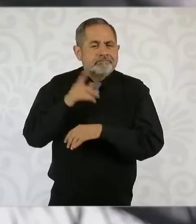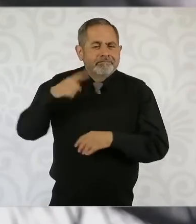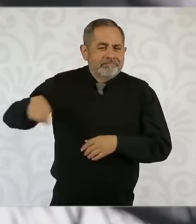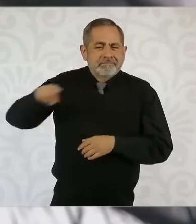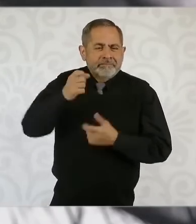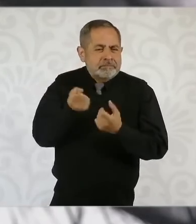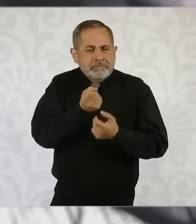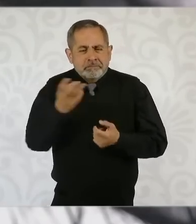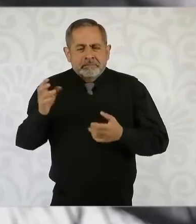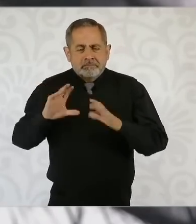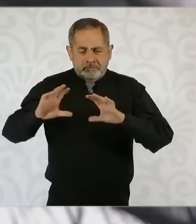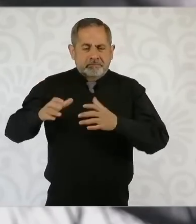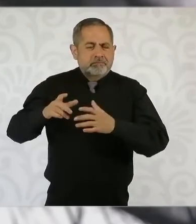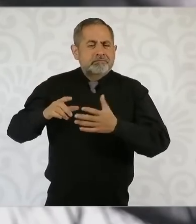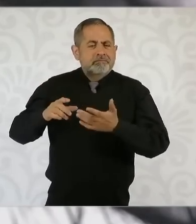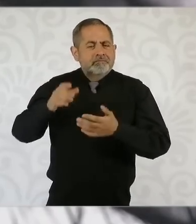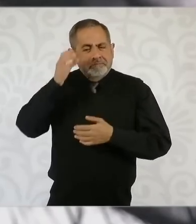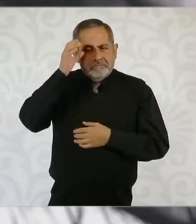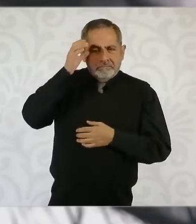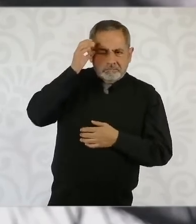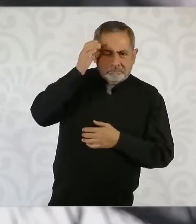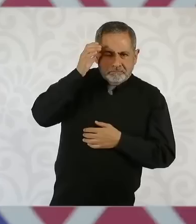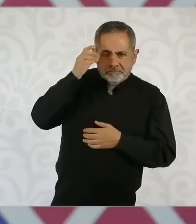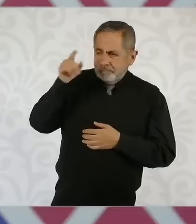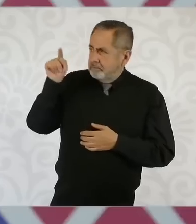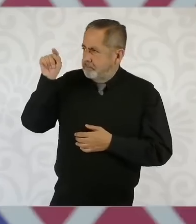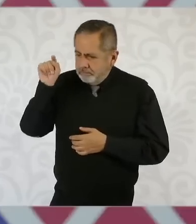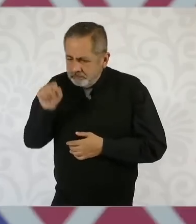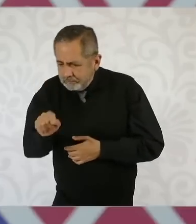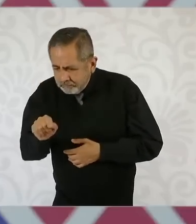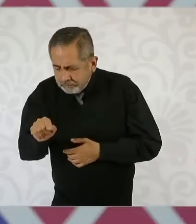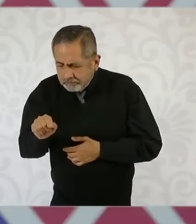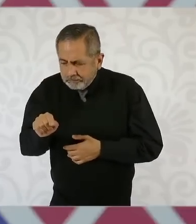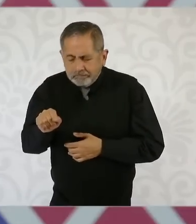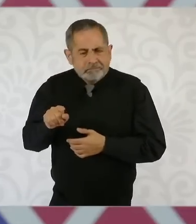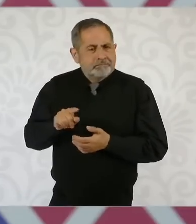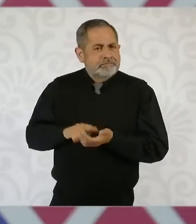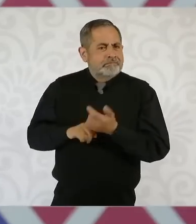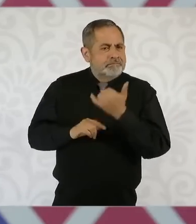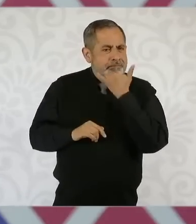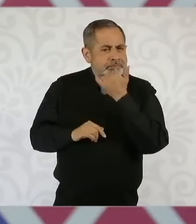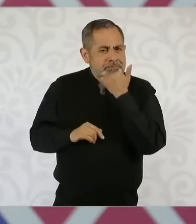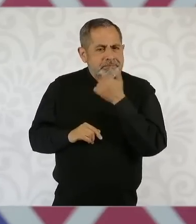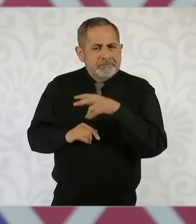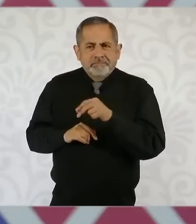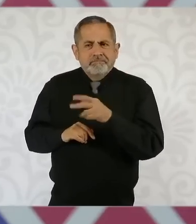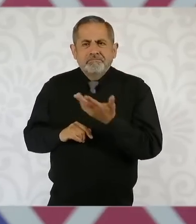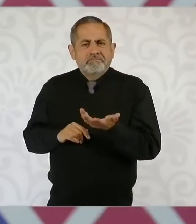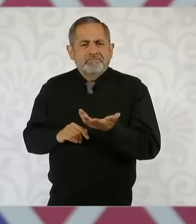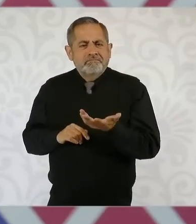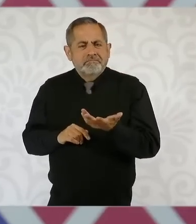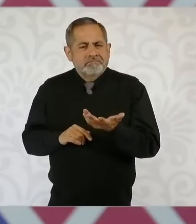pues llegaban un poco más con precios que realmente no eran Eh pues viables a veces